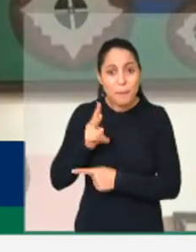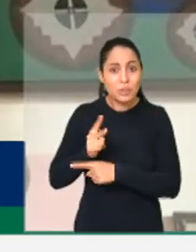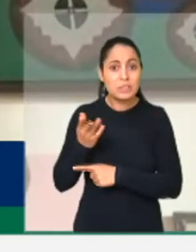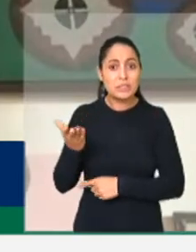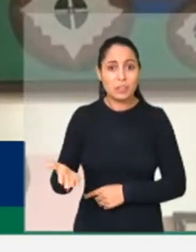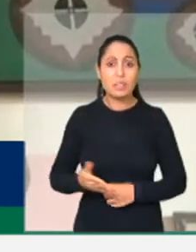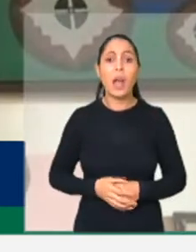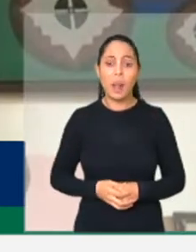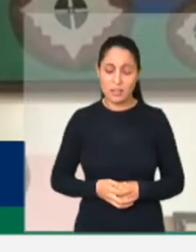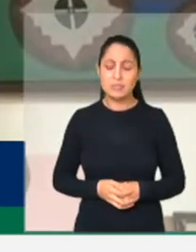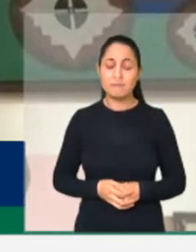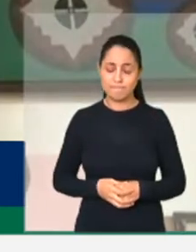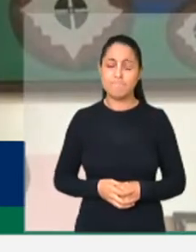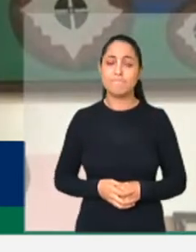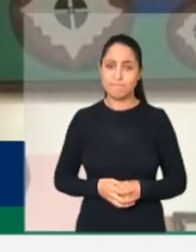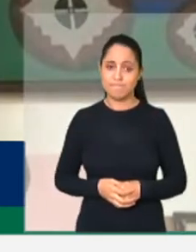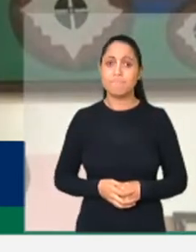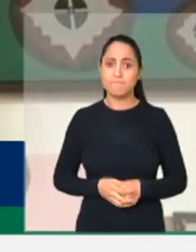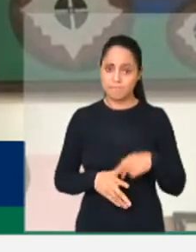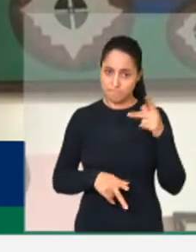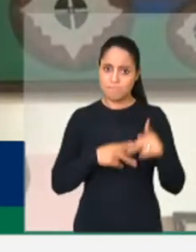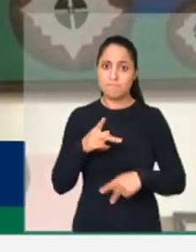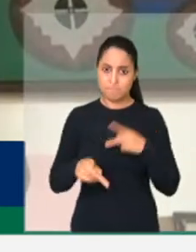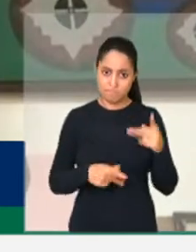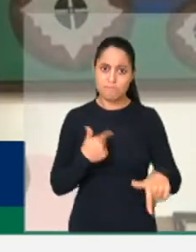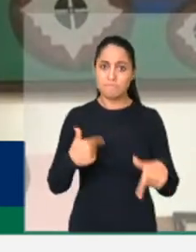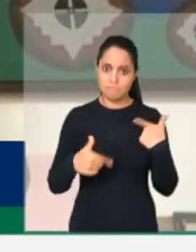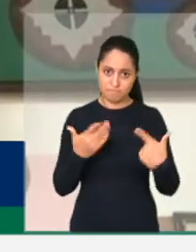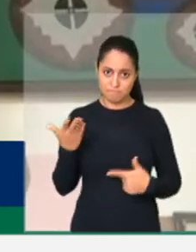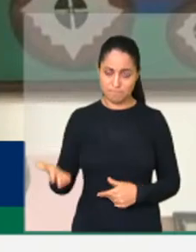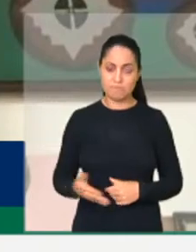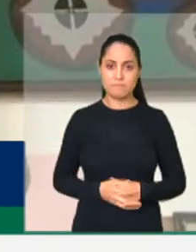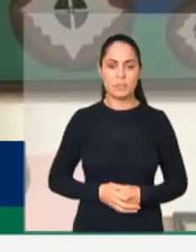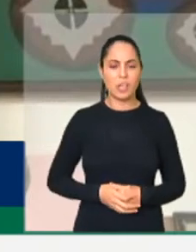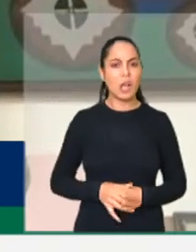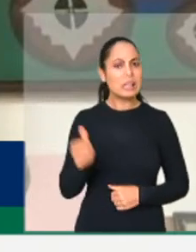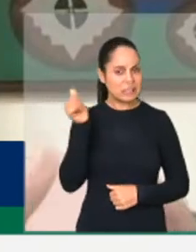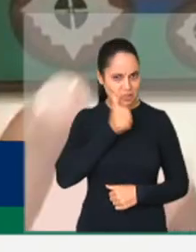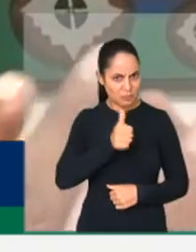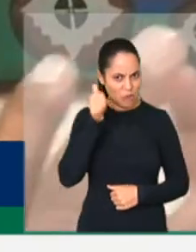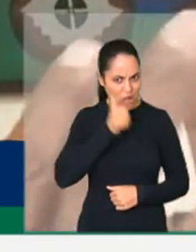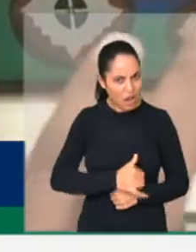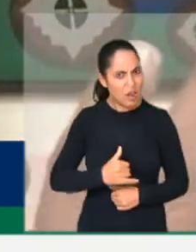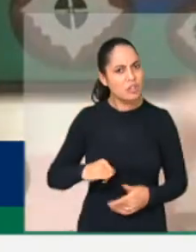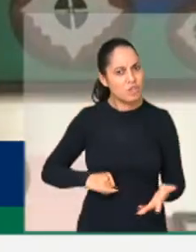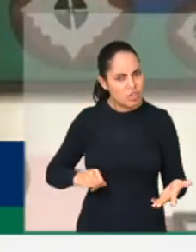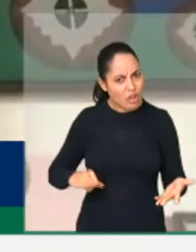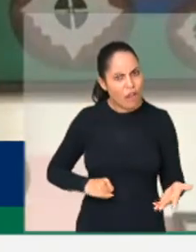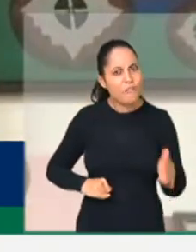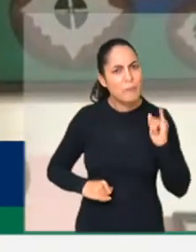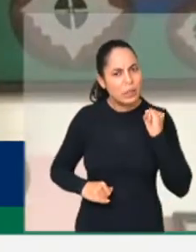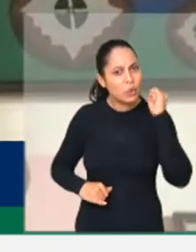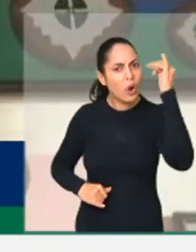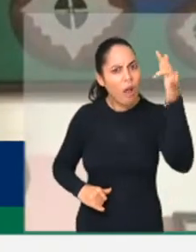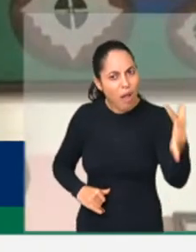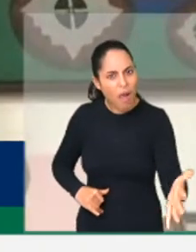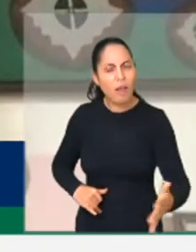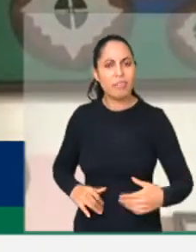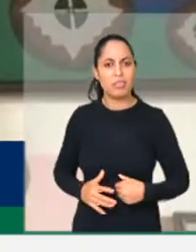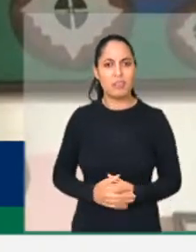CHEGAM JÁ ... NO TRABALHO COM ALGUMAS DELAS SEM NENHUMA CONDIÇÃO DE SEGURANÇA SEQUER UM ÁLCOOL EM GEL TEM PARA... PARA KLC AR, PARA QUE